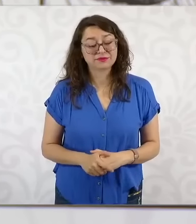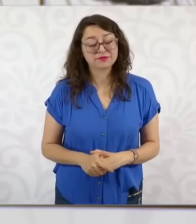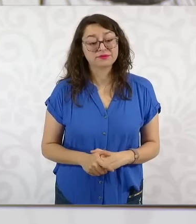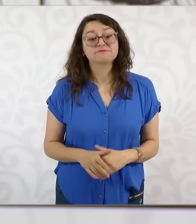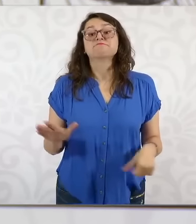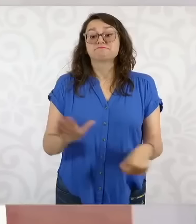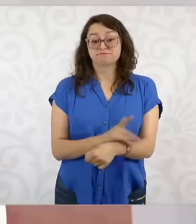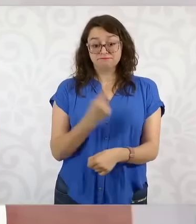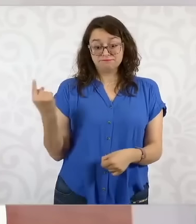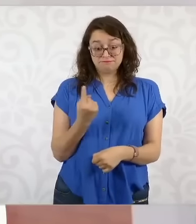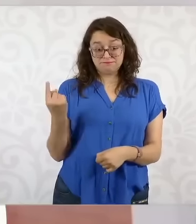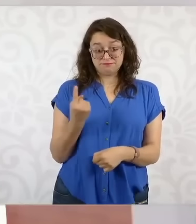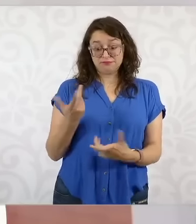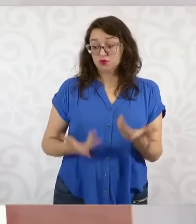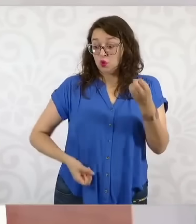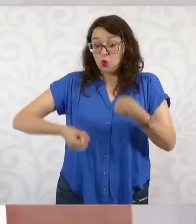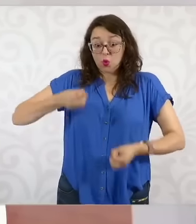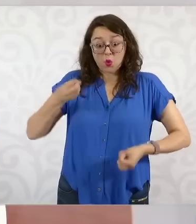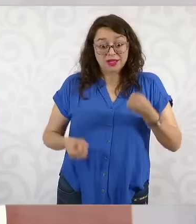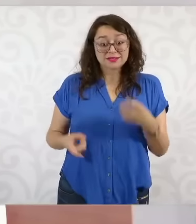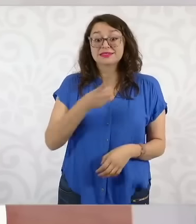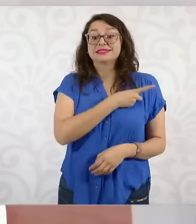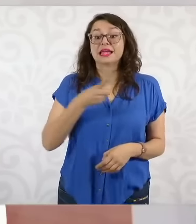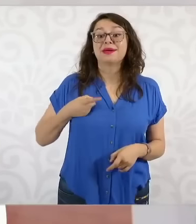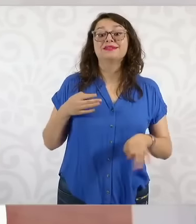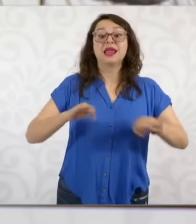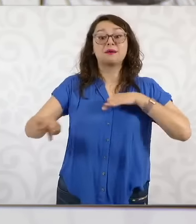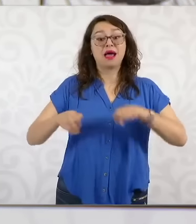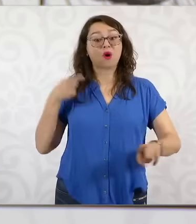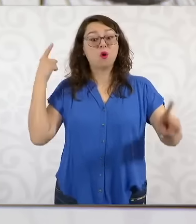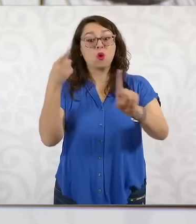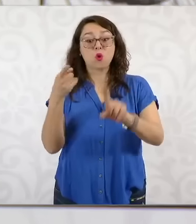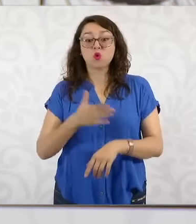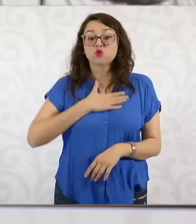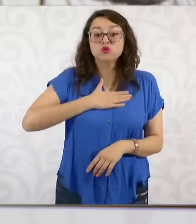¿Por qué? Porque los jueces tienen que hacer justicia para ricos, para pobres,